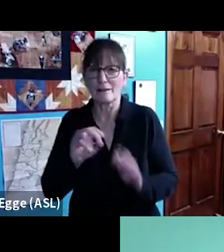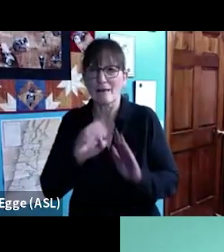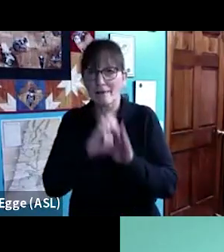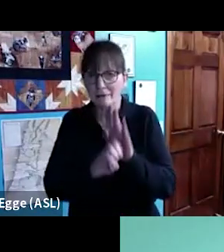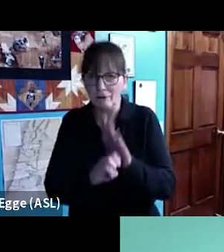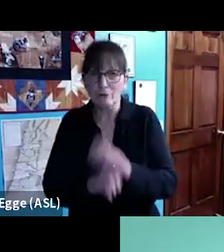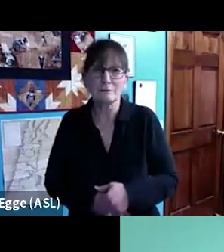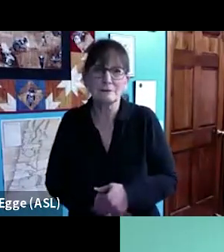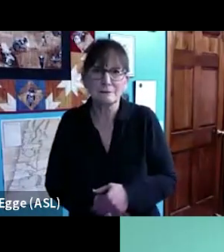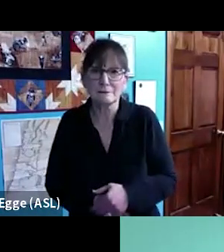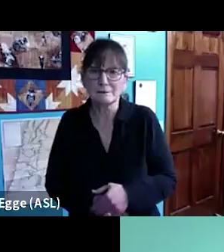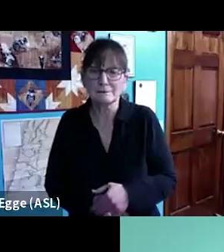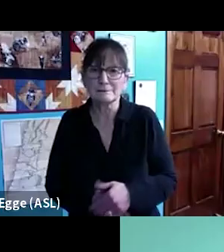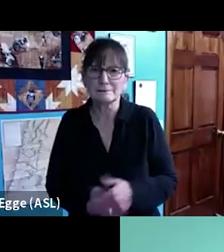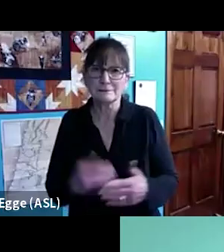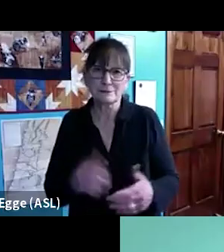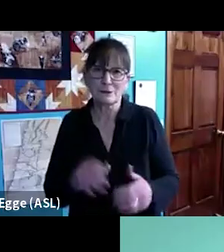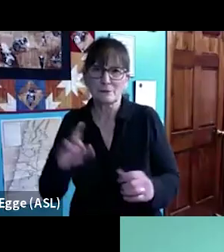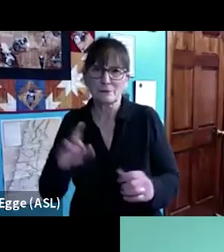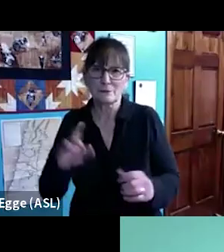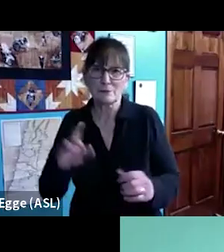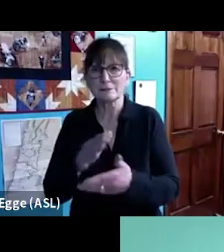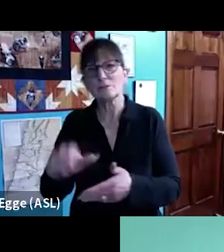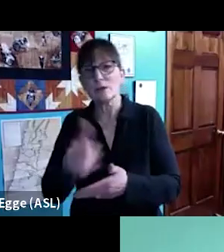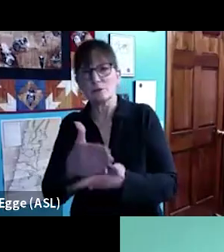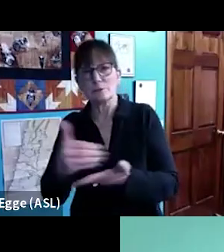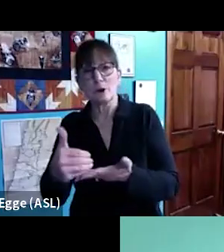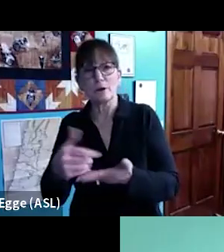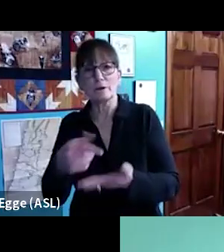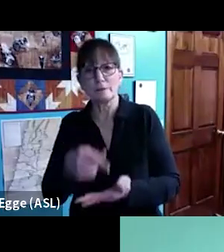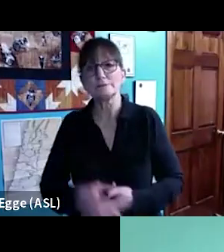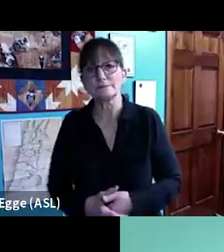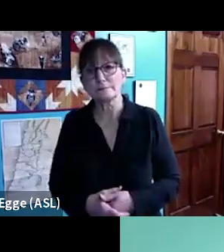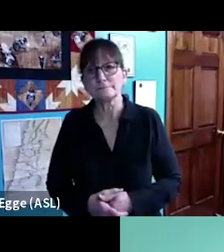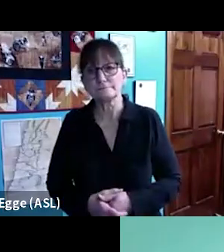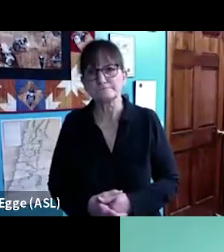al archivo del cliente. Porque como mencioné antes,